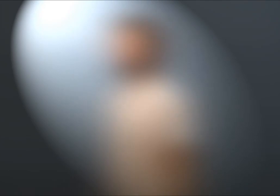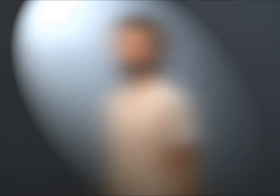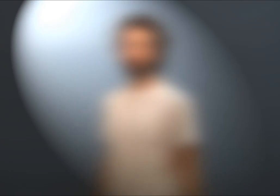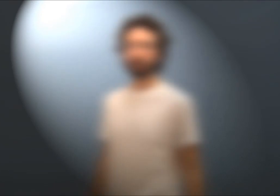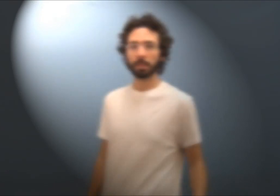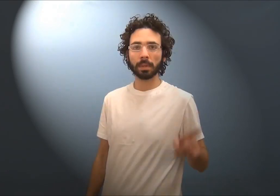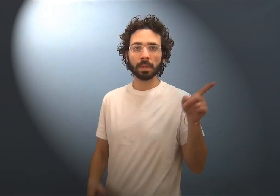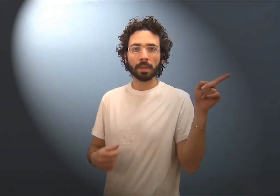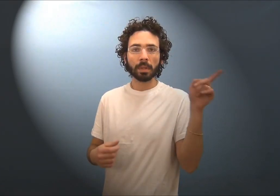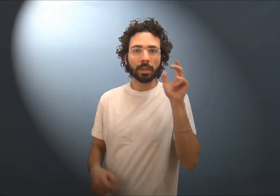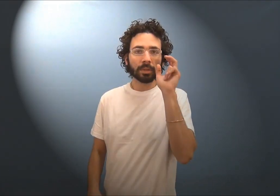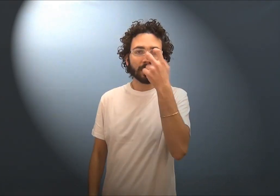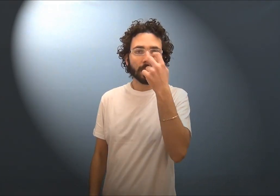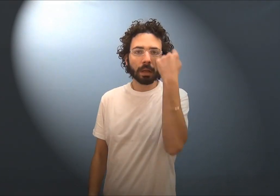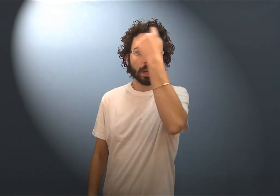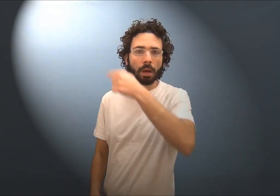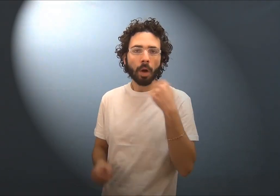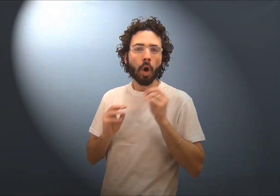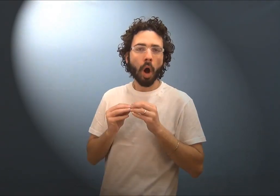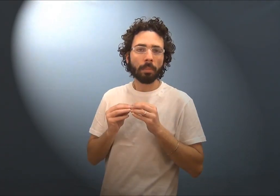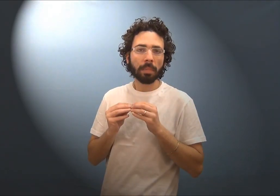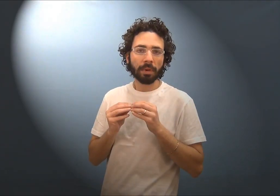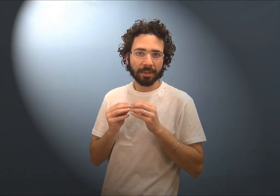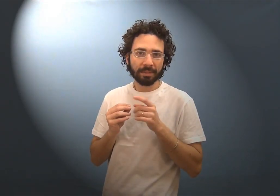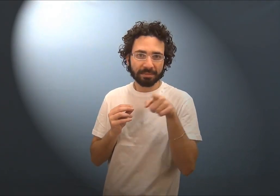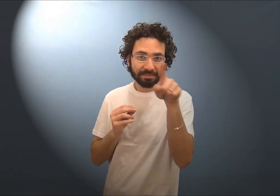Figuratevi come rimase quel buon vecchio di maestro Ciliegia!